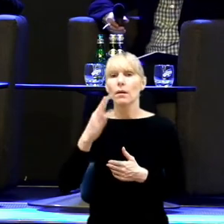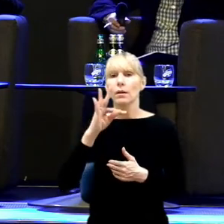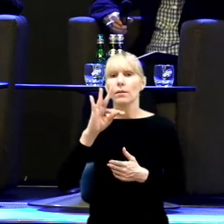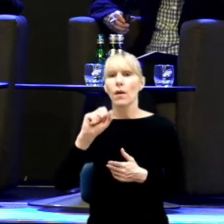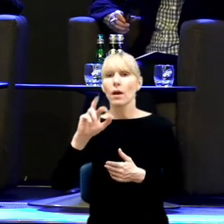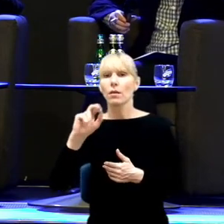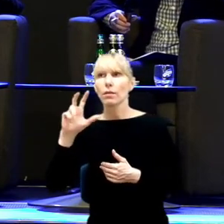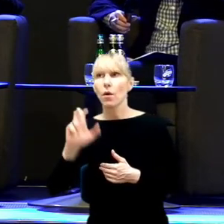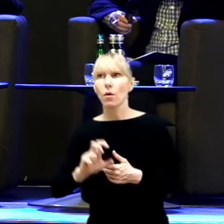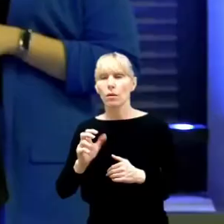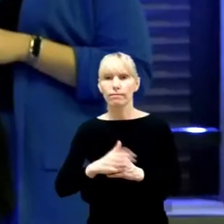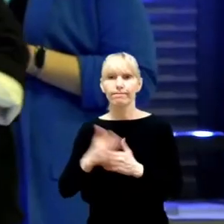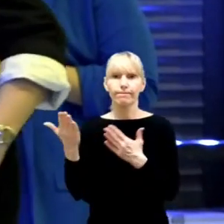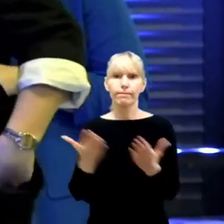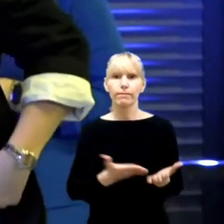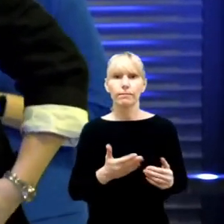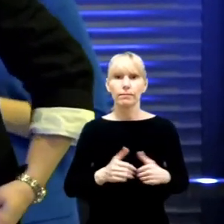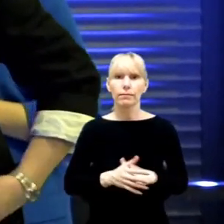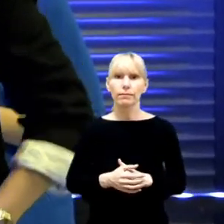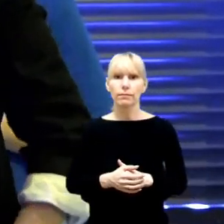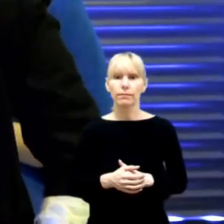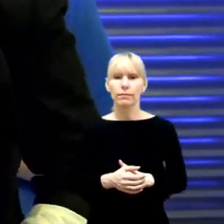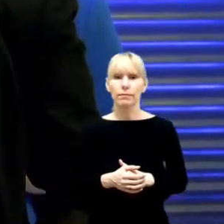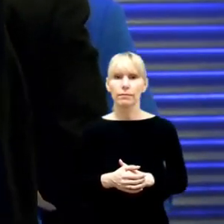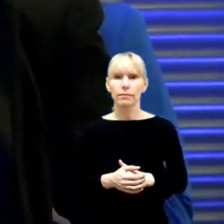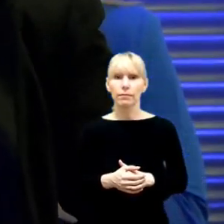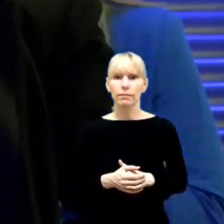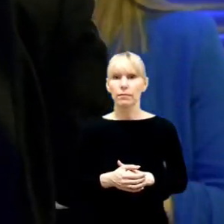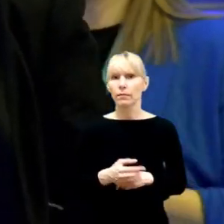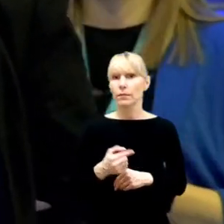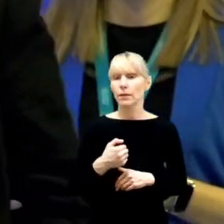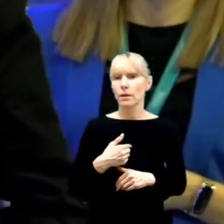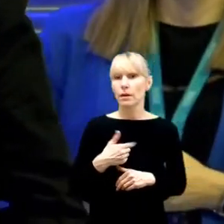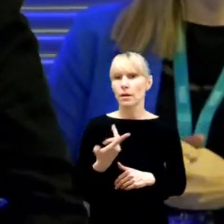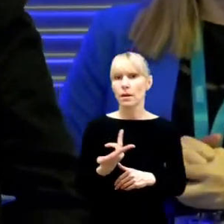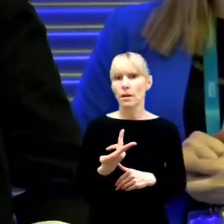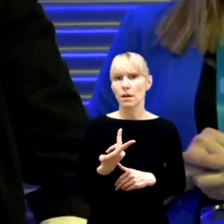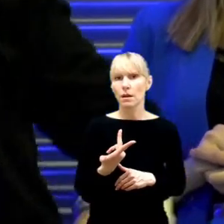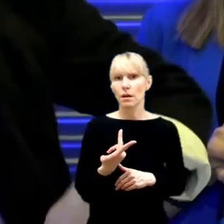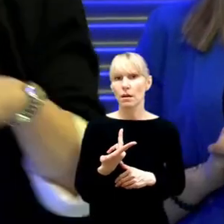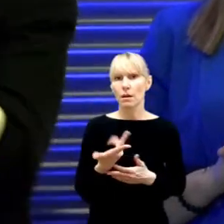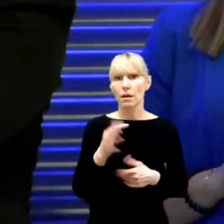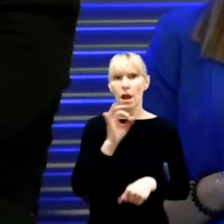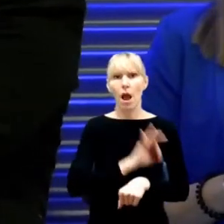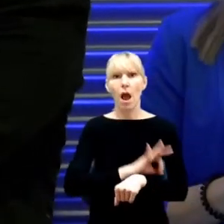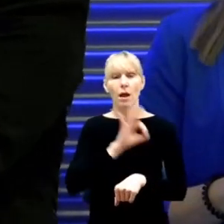Dziękuję bardzo. Ja no nie mogę się nie wypowiedzieć jako architektka i urbanistka na temat tych przepisów,